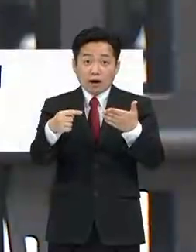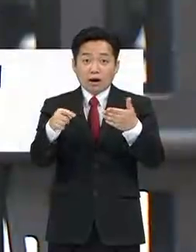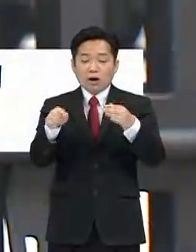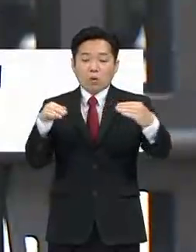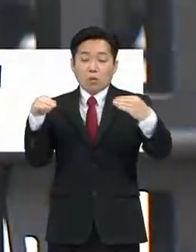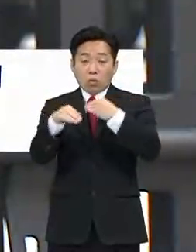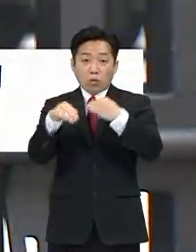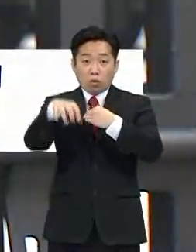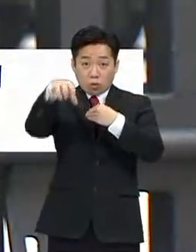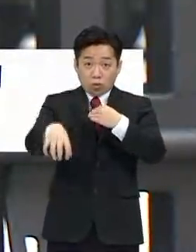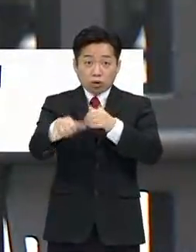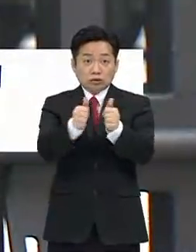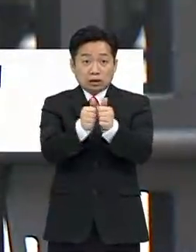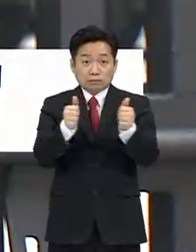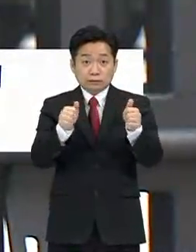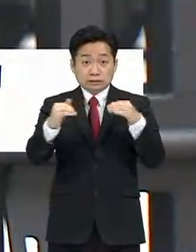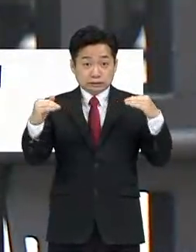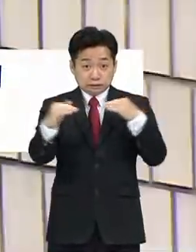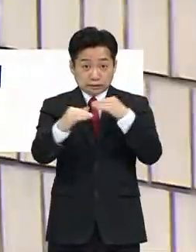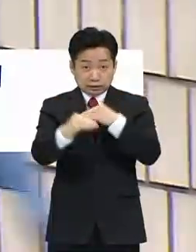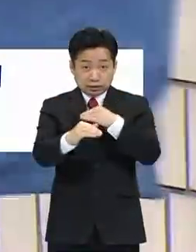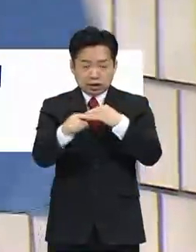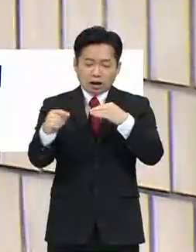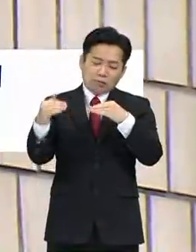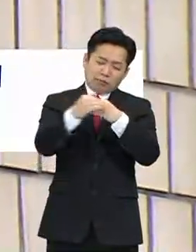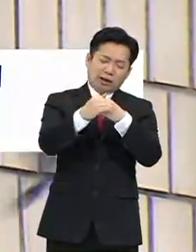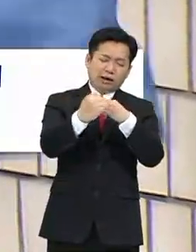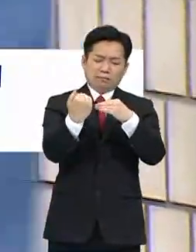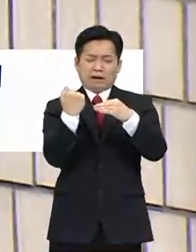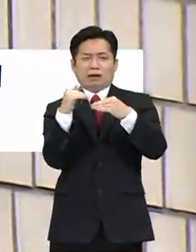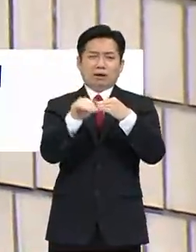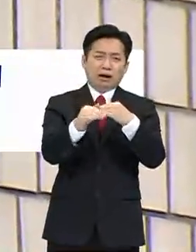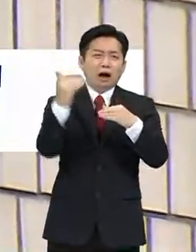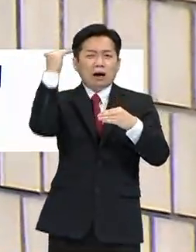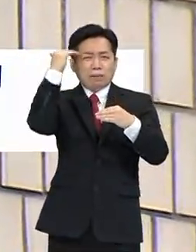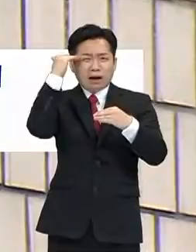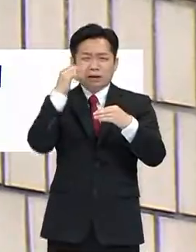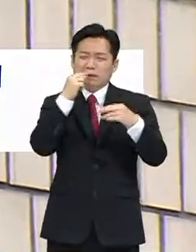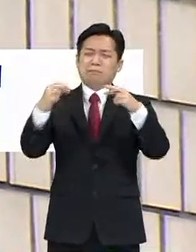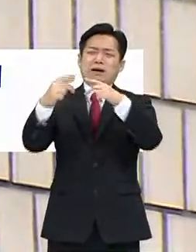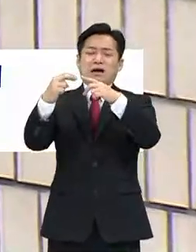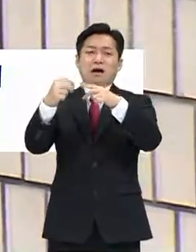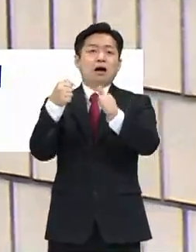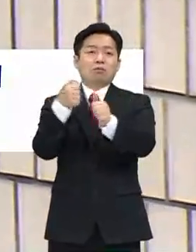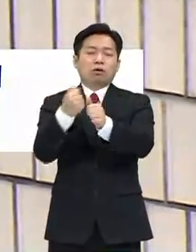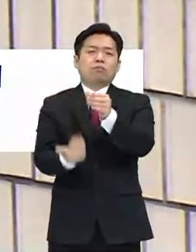차로에 있던 가해 남성의 차량과 진로 방해 문제로 실랑이를 벌이다 폭행을 당했다고 말한 걸로 확인됐습니다.